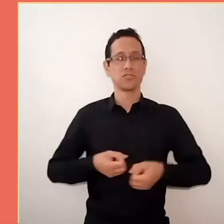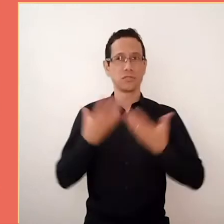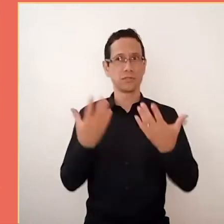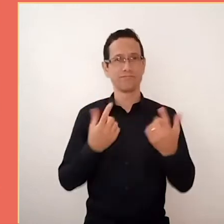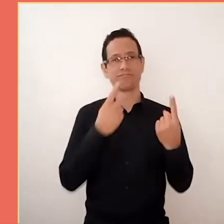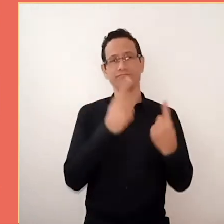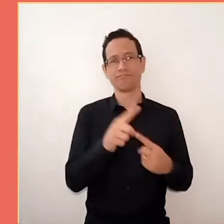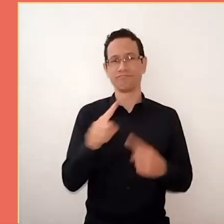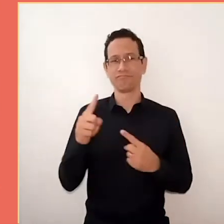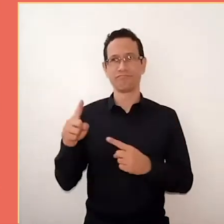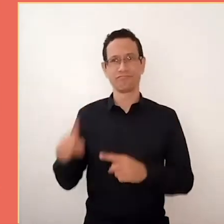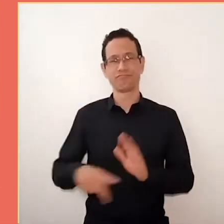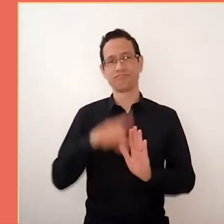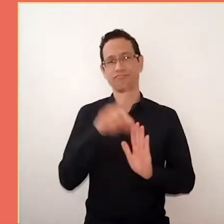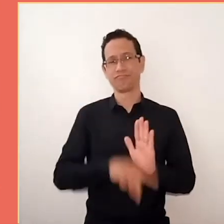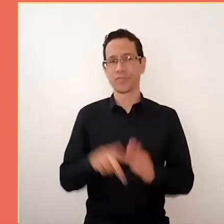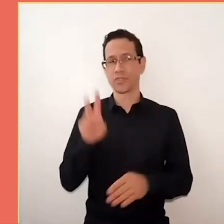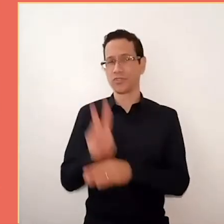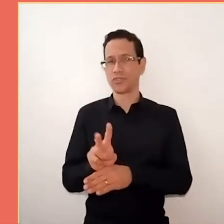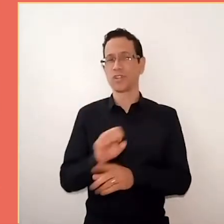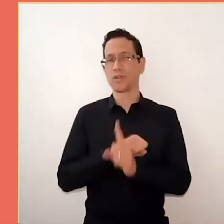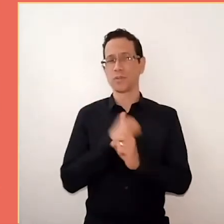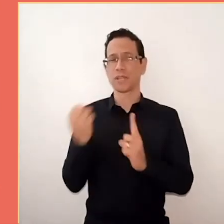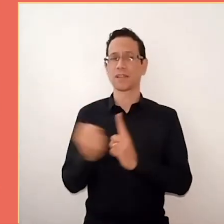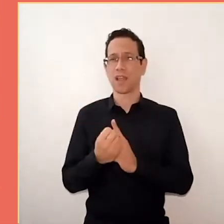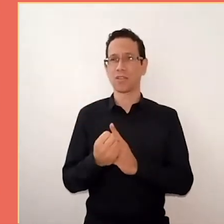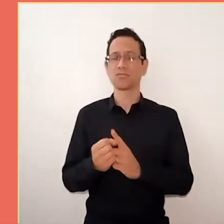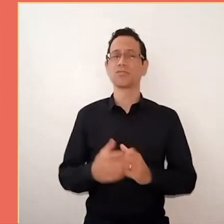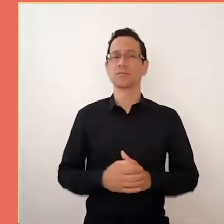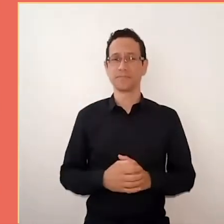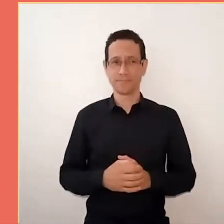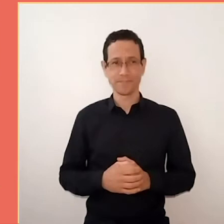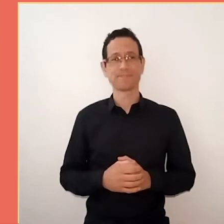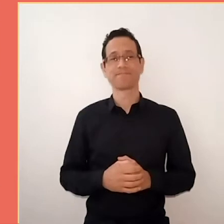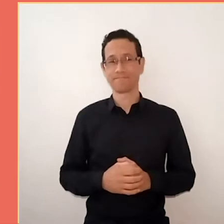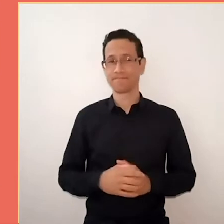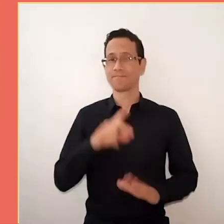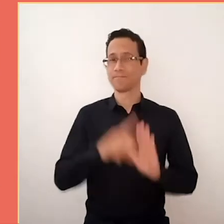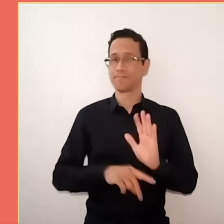para um projeto conservador de sociedade. Eu acho que é um projeto político este,